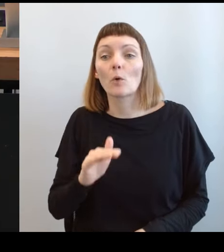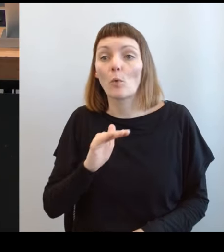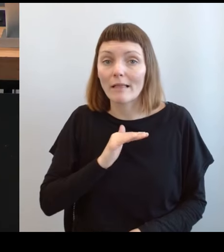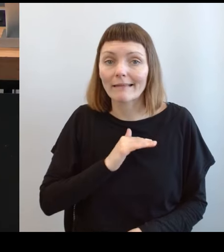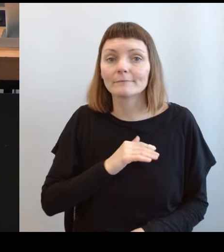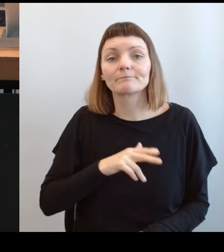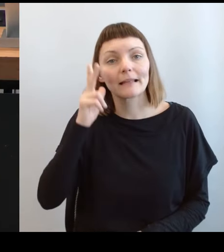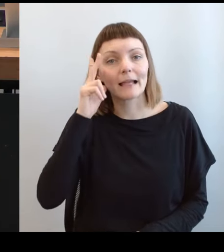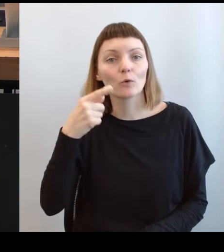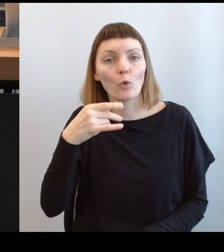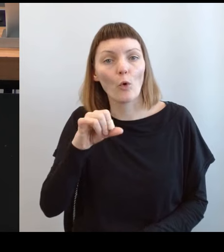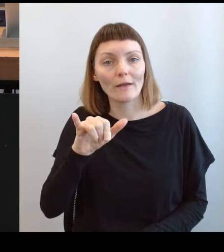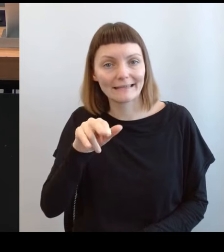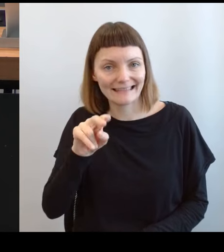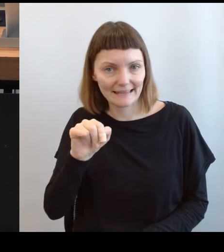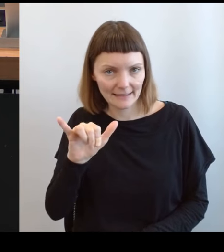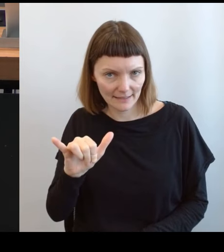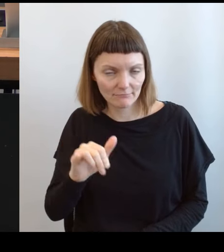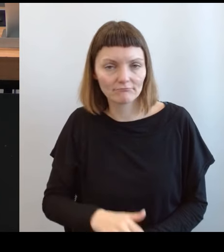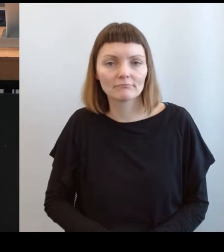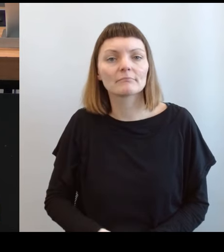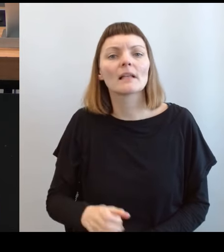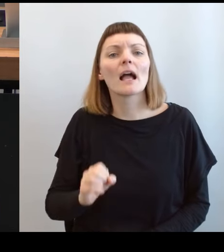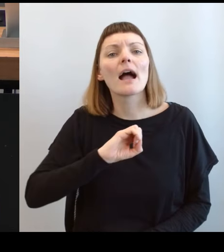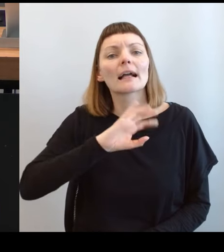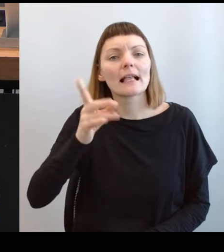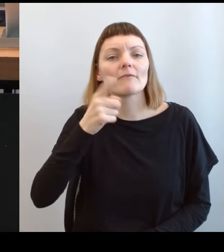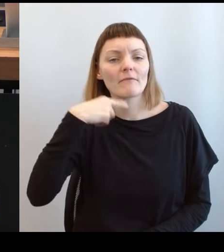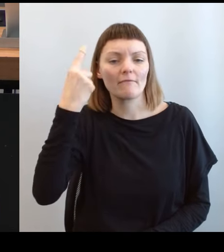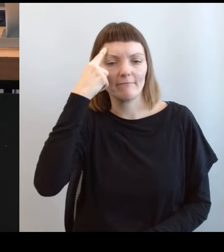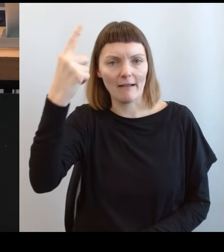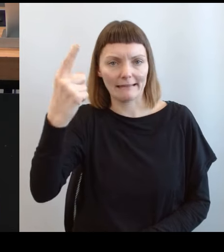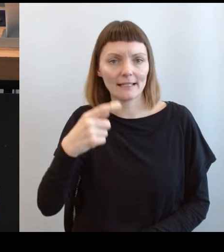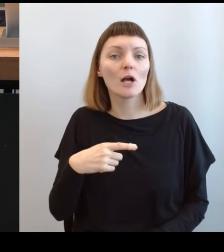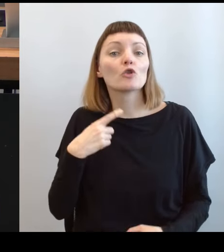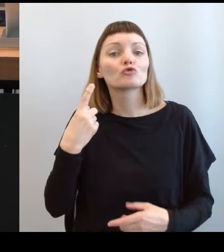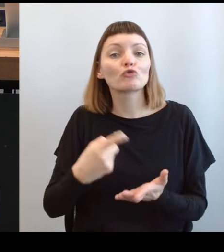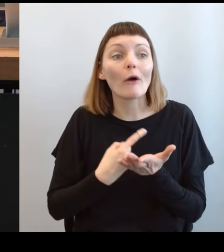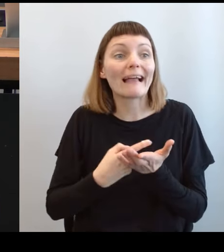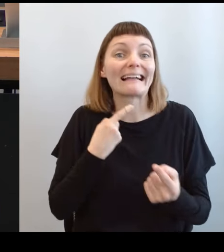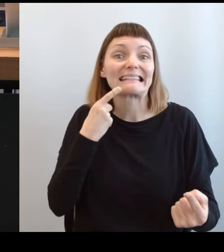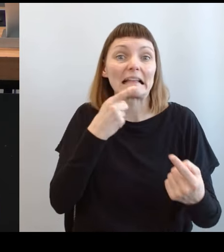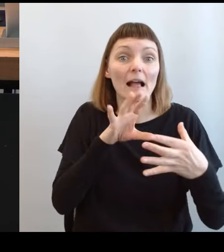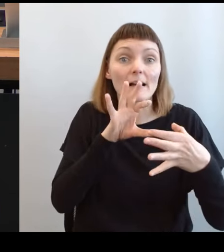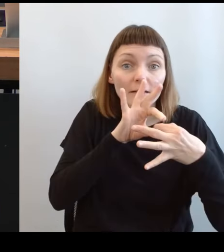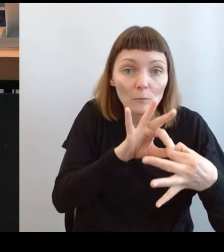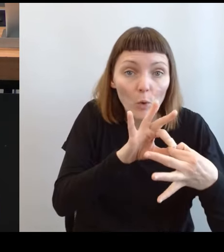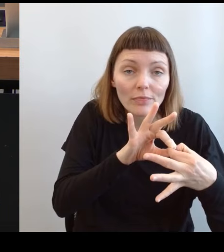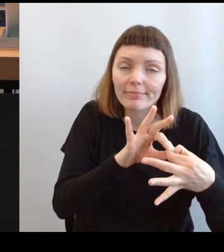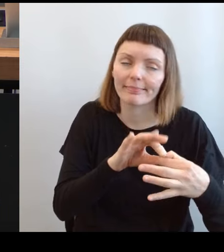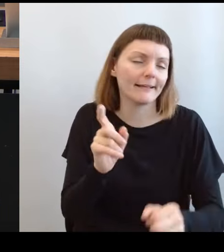zweckgebunden in den Haushalt fließt. Das ist keine Neuigkeit. Es ist aber durchaus so, und das haben Sie ja selber auch